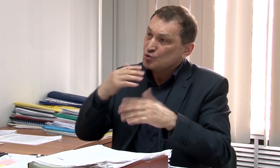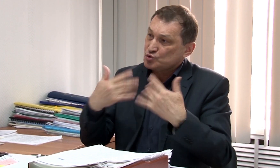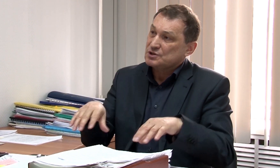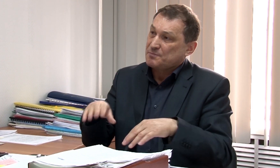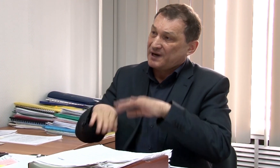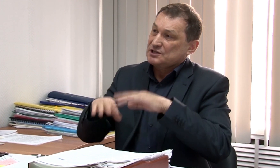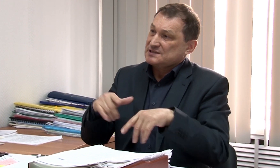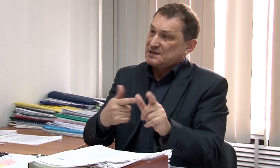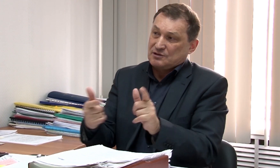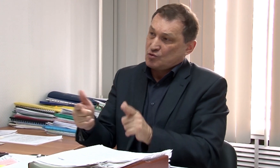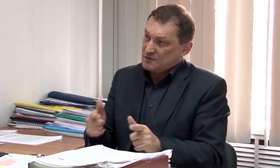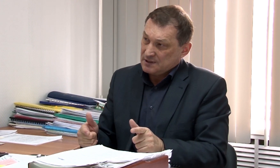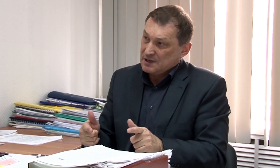всё уже практически готово к эксплуатации.